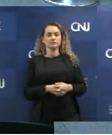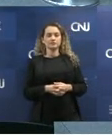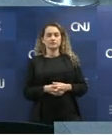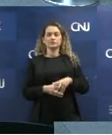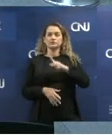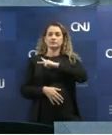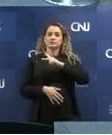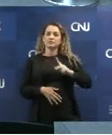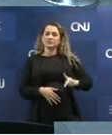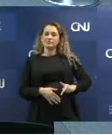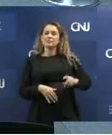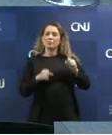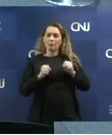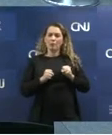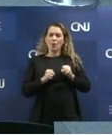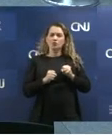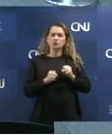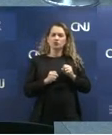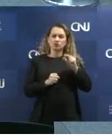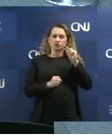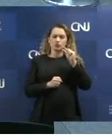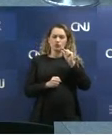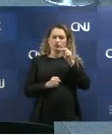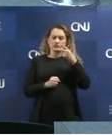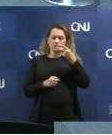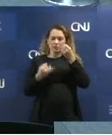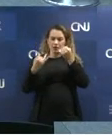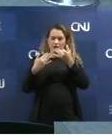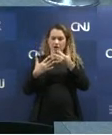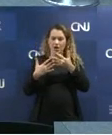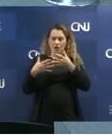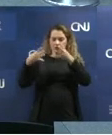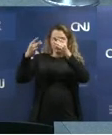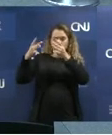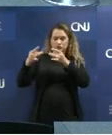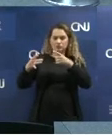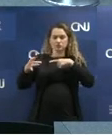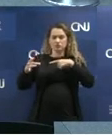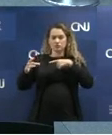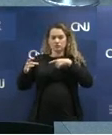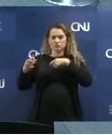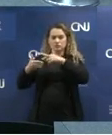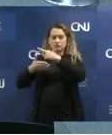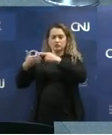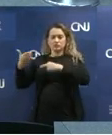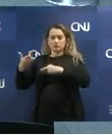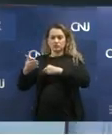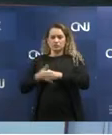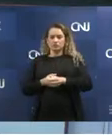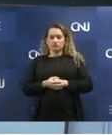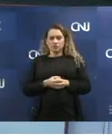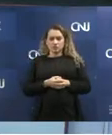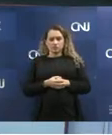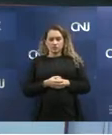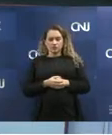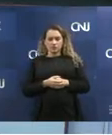só um detalhe do relatório da Corregedoria é que quando a